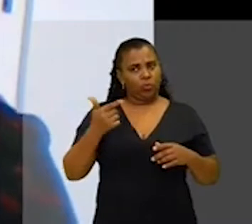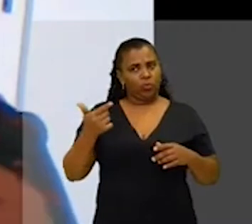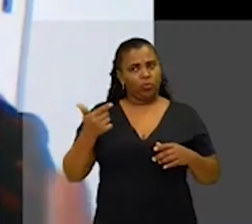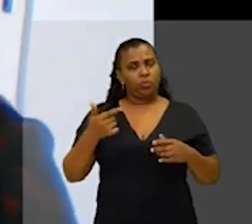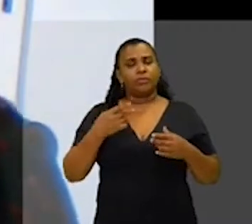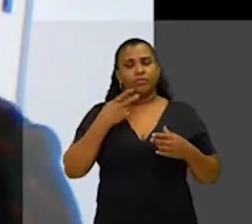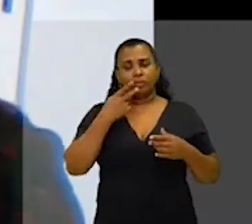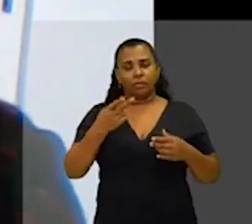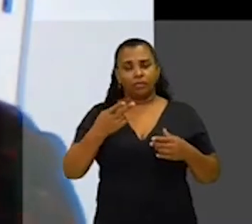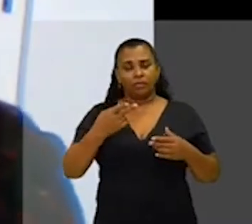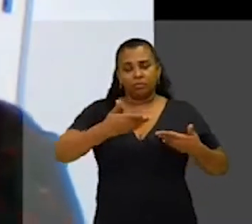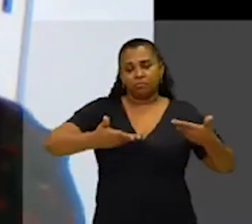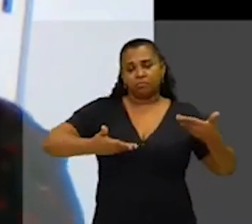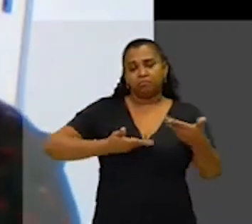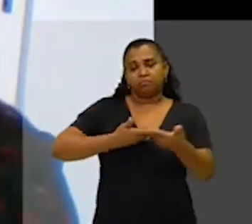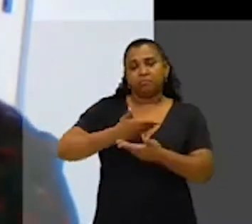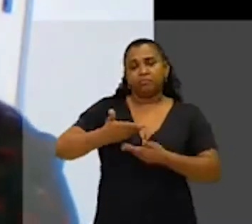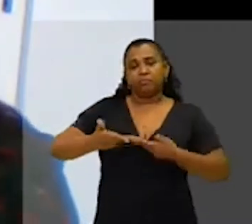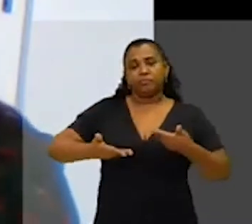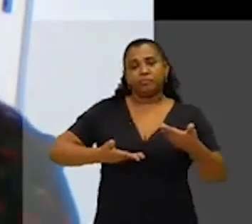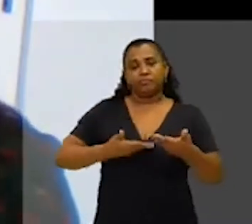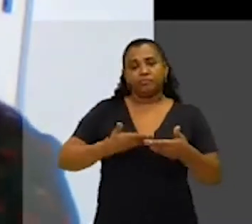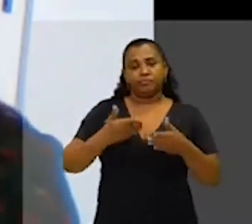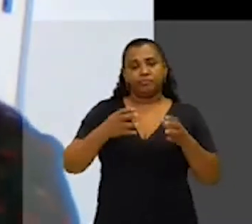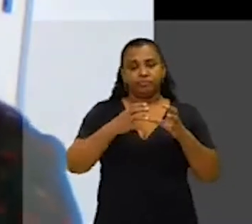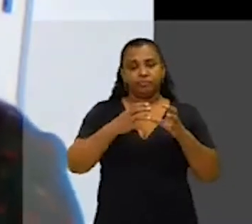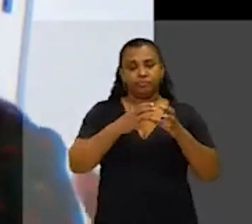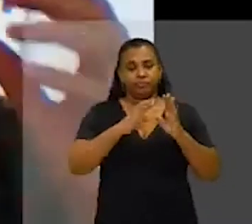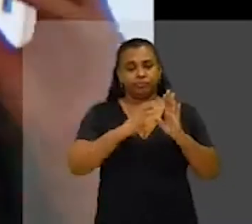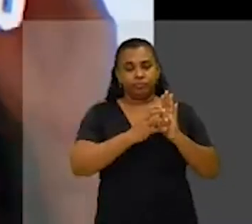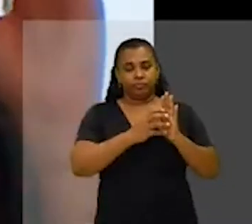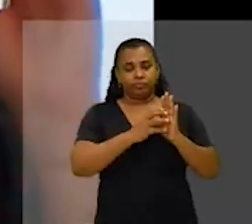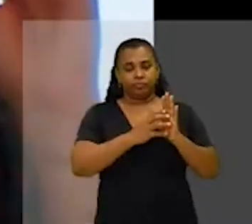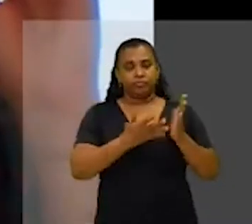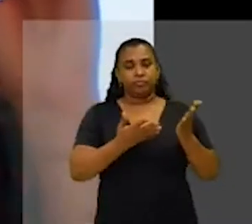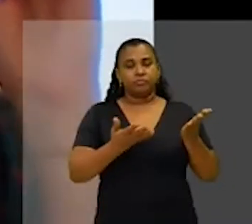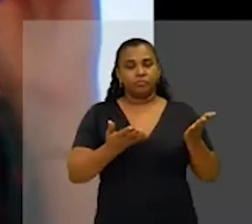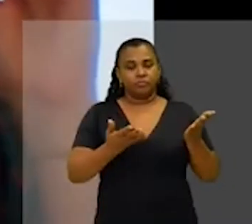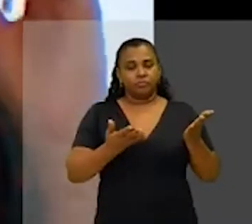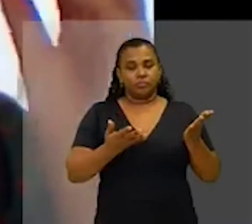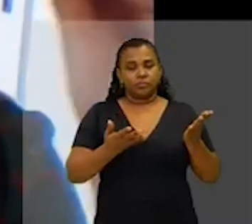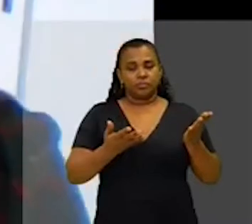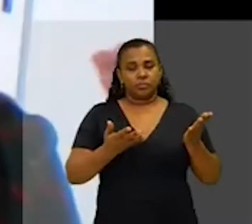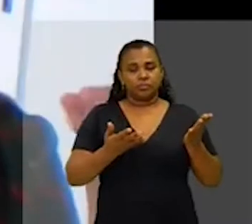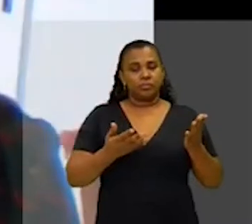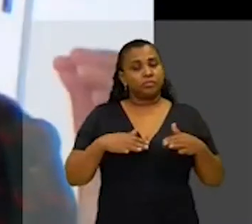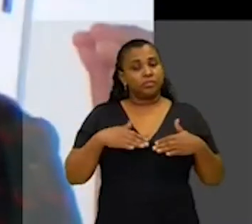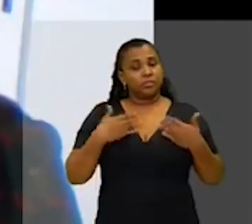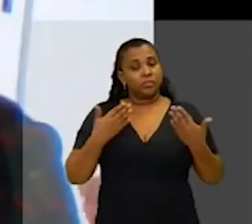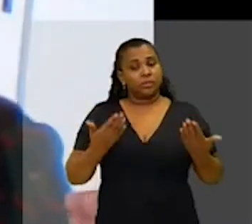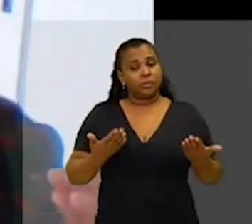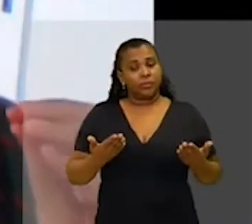de mandar na configuração transferência de coco armamentário Então isso é um ponto que acho que